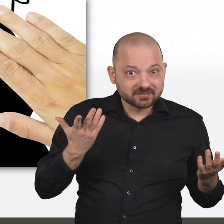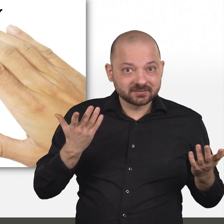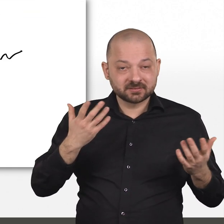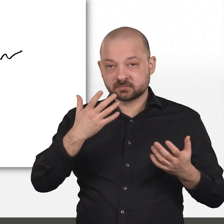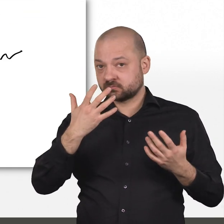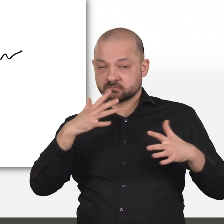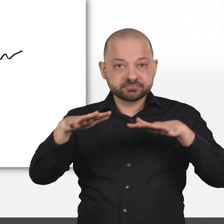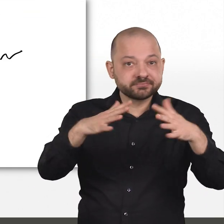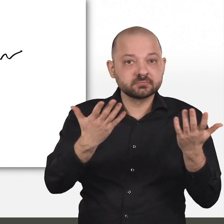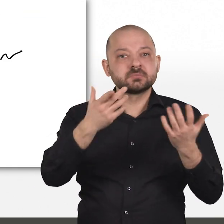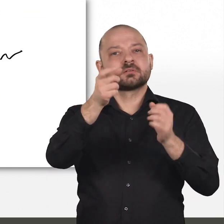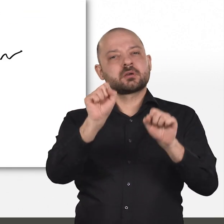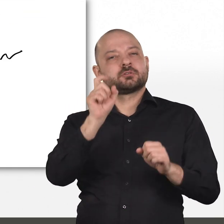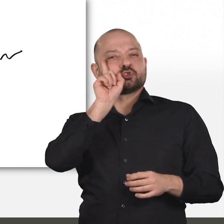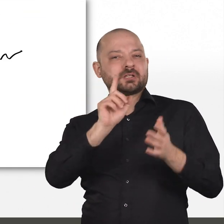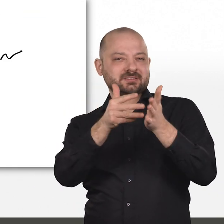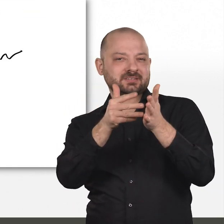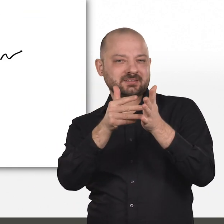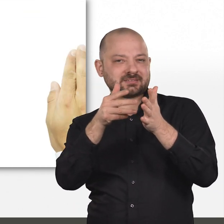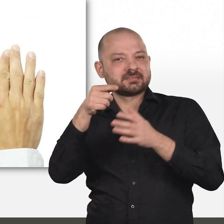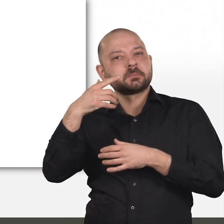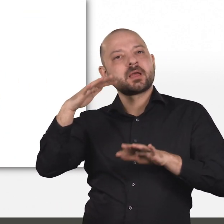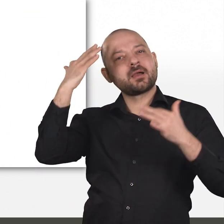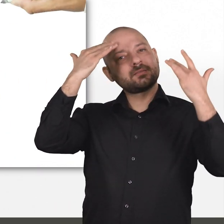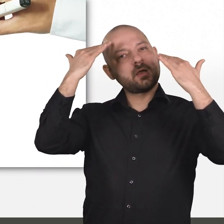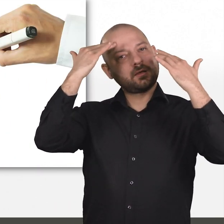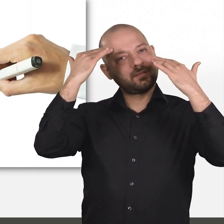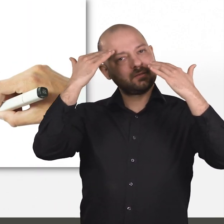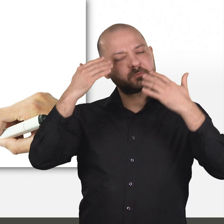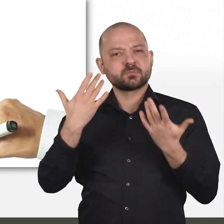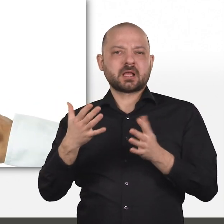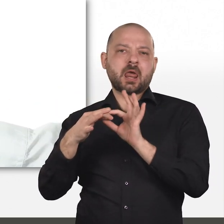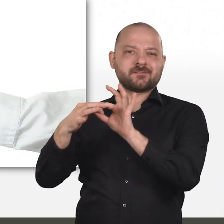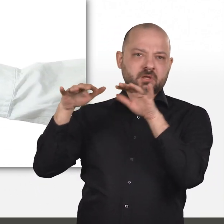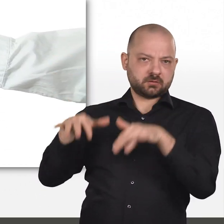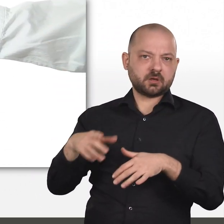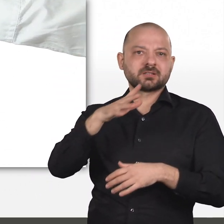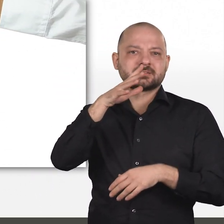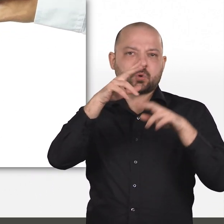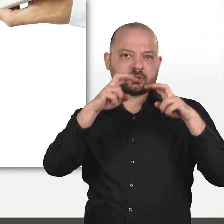Dann machen Sie den gedanklichen Stresstest! Mit dem Leitfaden “Risikoanalyse im Bevölkerungsschutz: